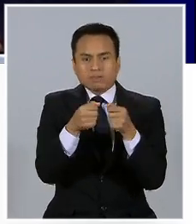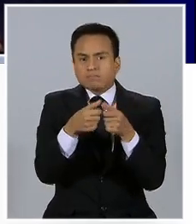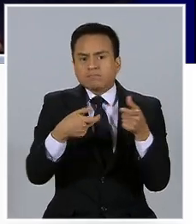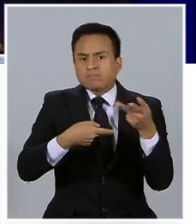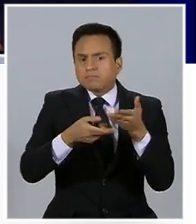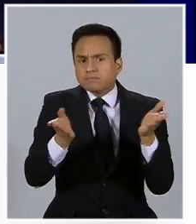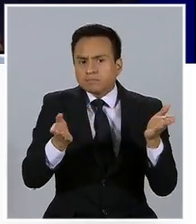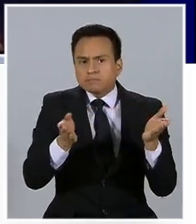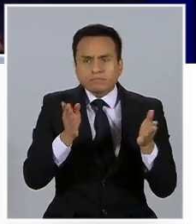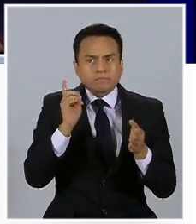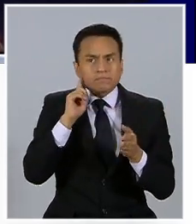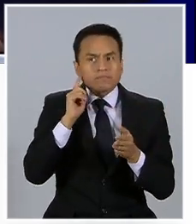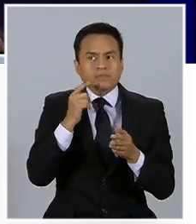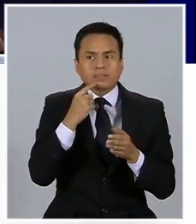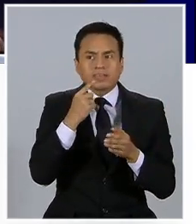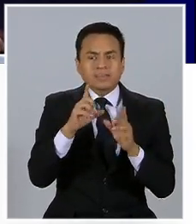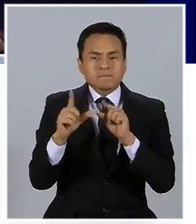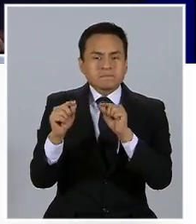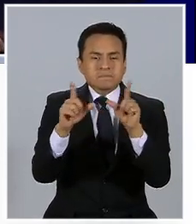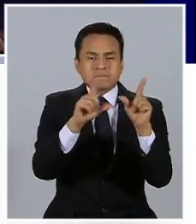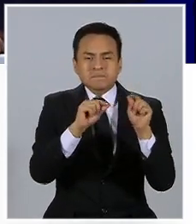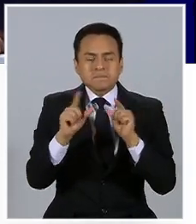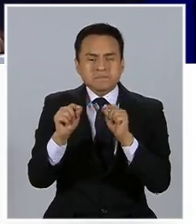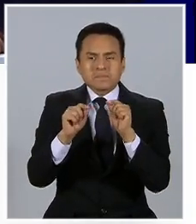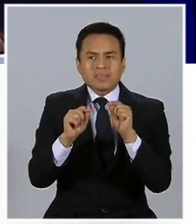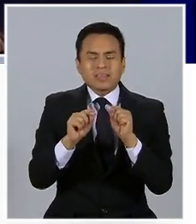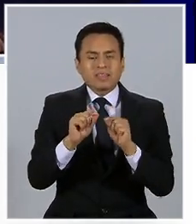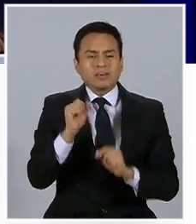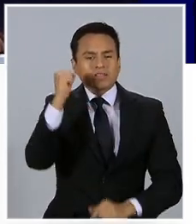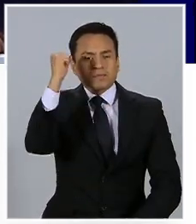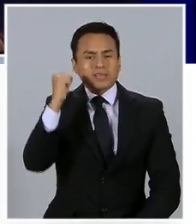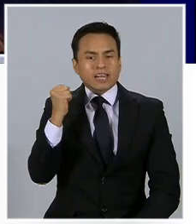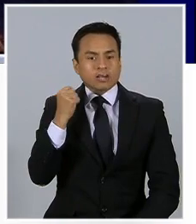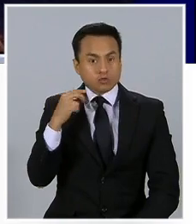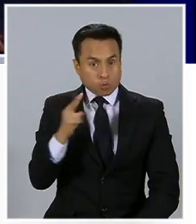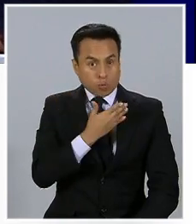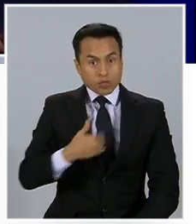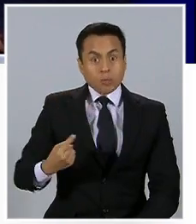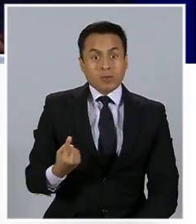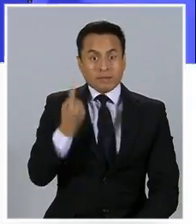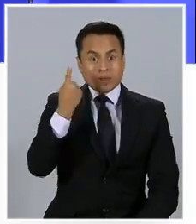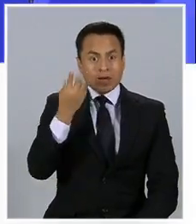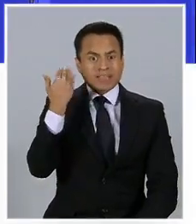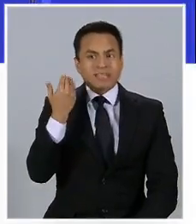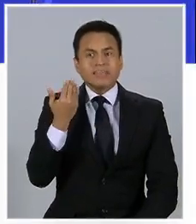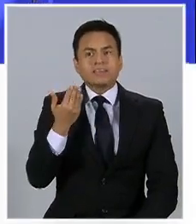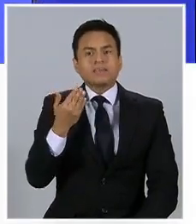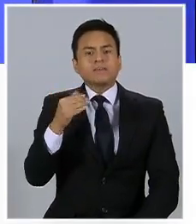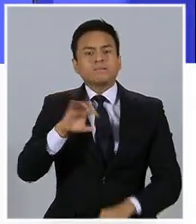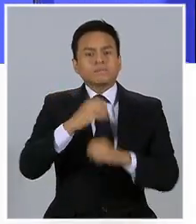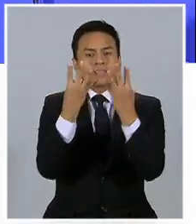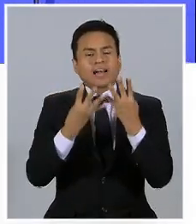piñera en su gobierno su primer gobierno se rompe en la cordillera paramilitares en el